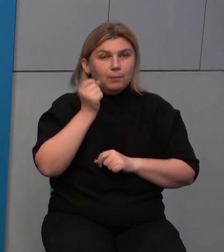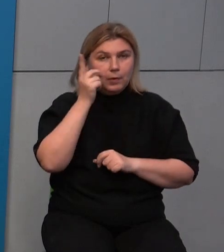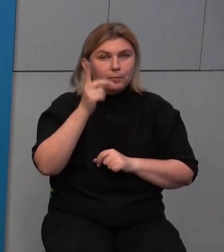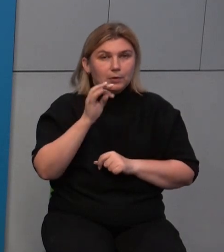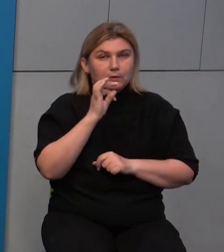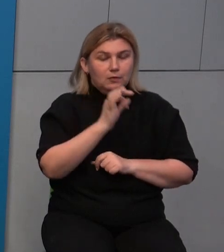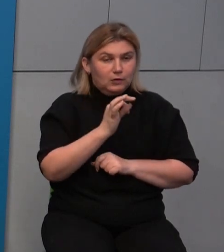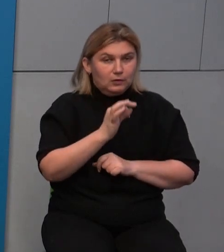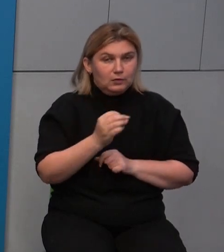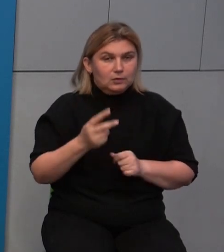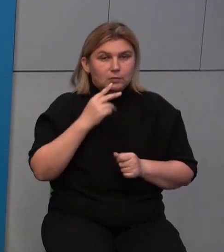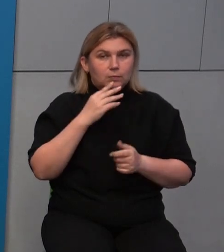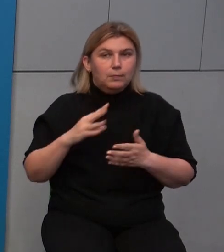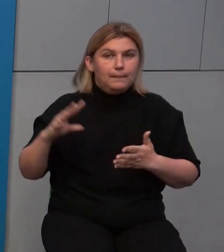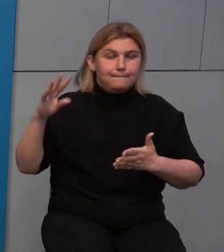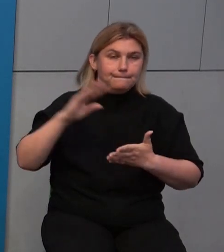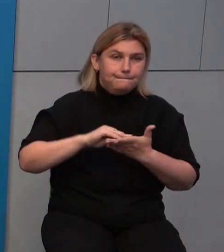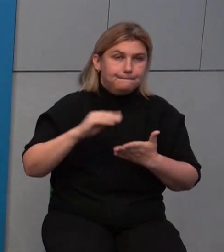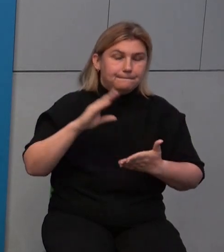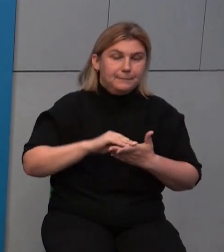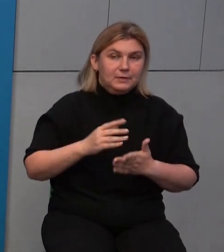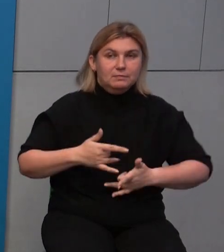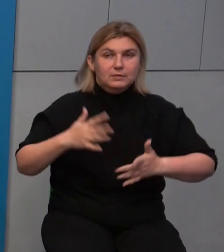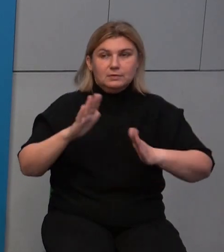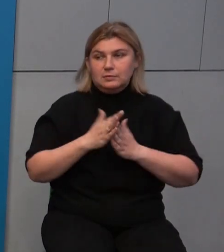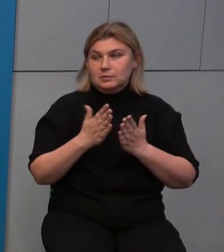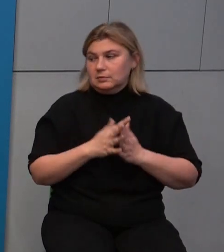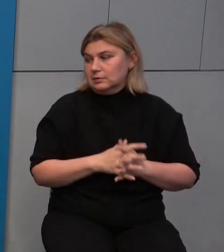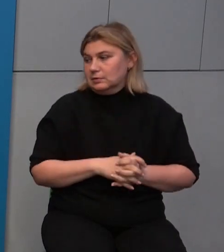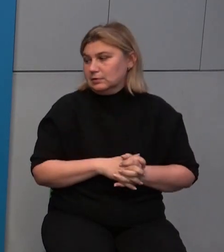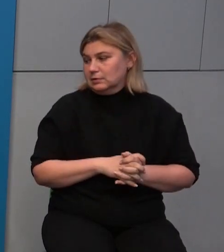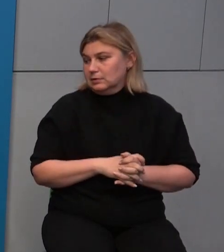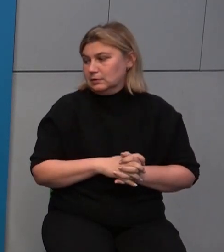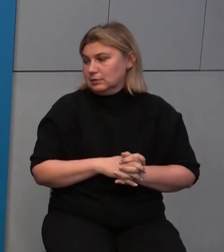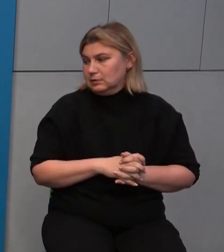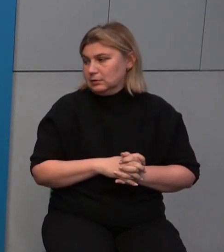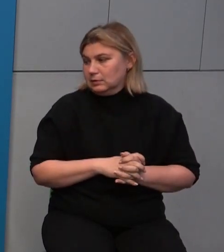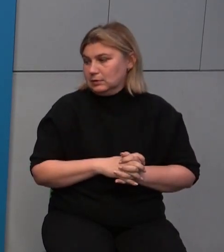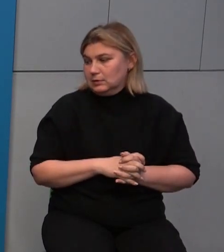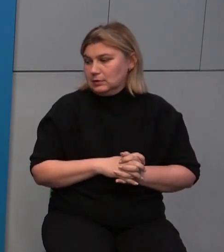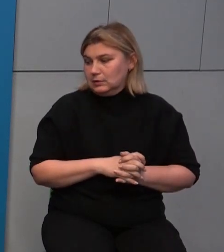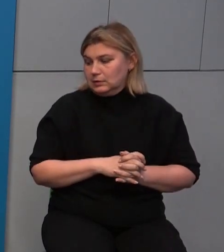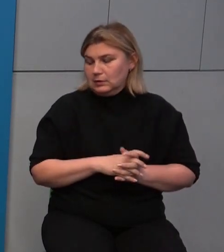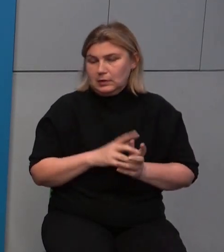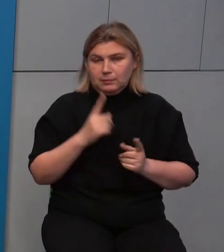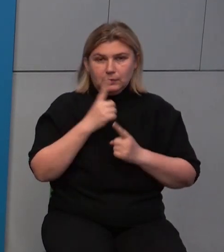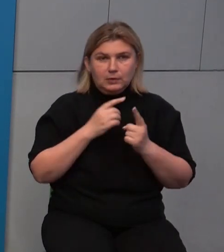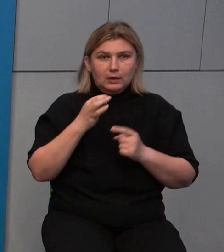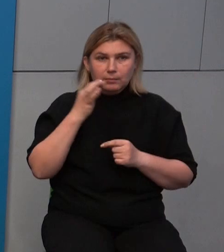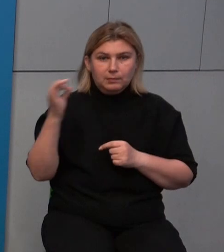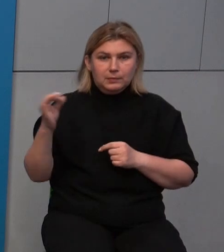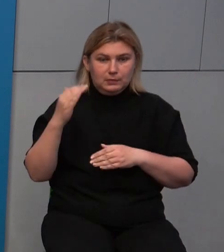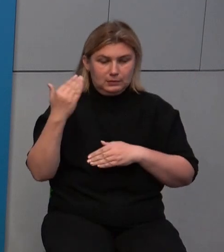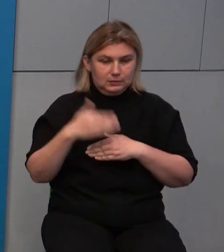który powtarza on uparcie w wielu książkach. Tutaj myślę, że pytanie ode mnie zakończymy tym wątkiem